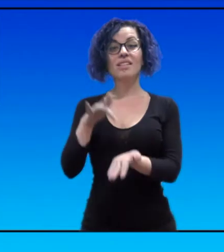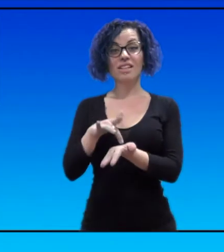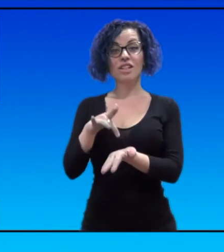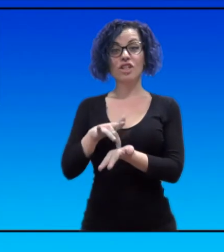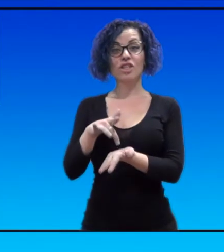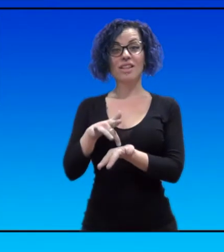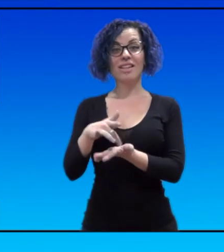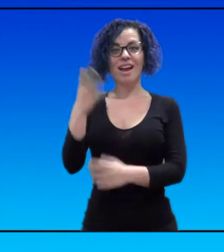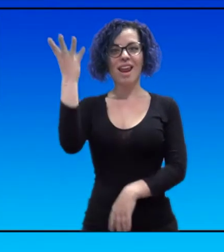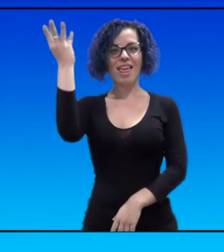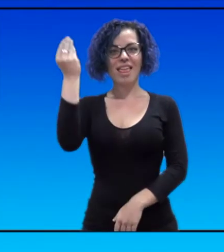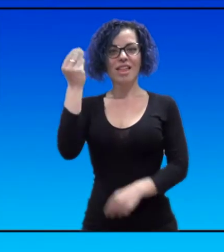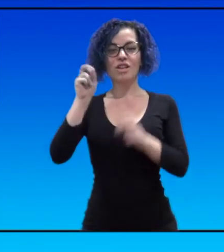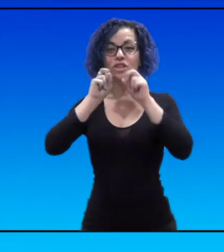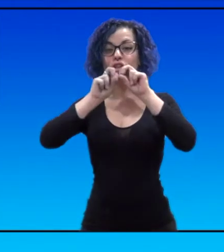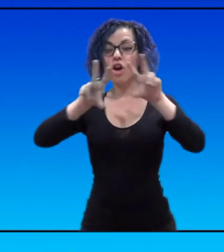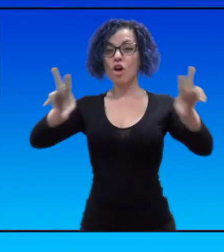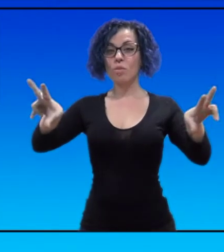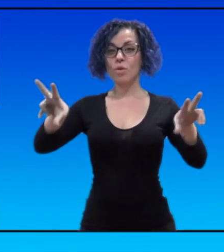La Sede Centrale ENS comunica